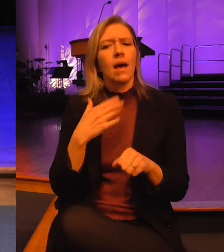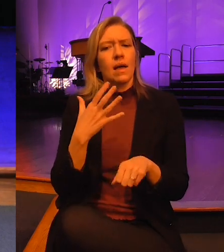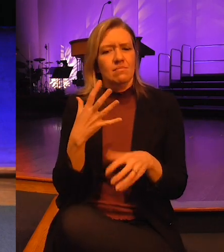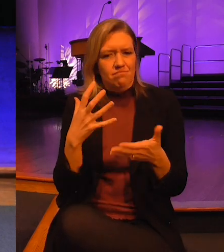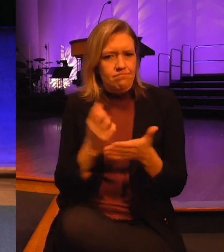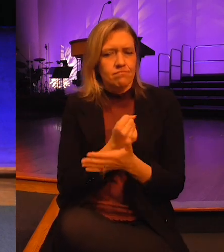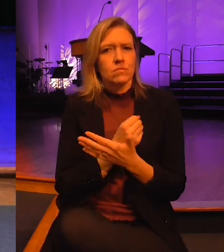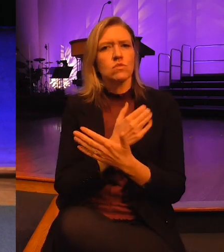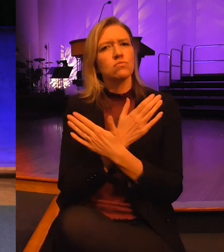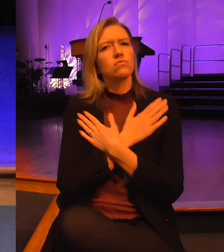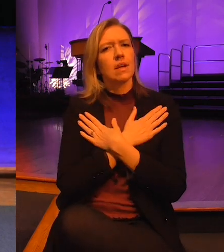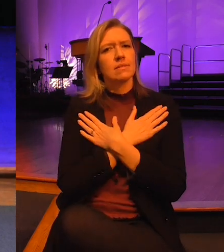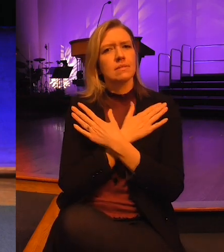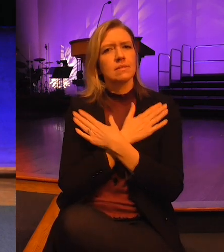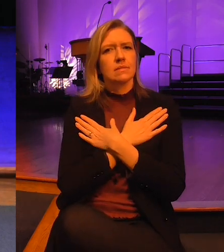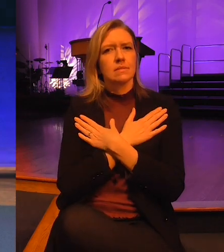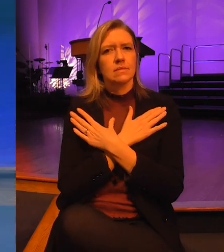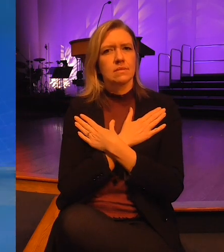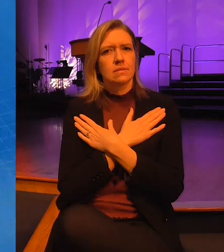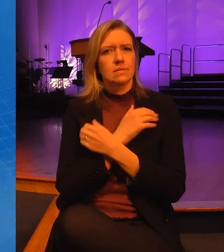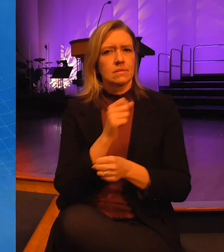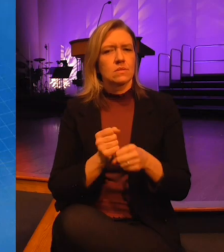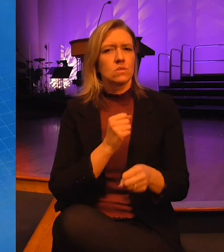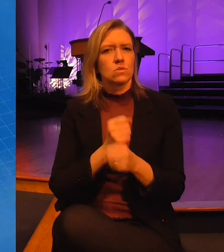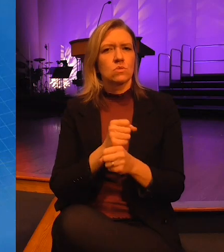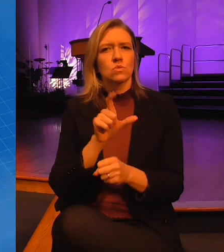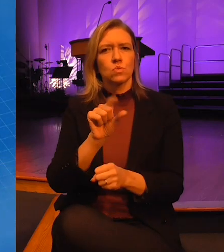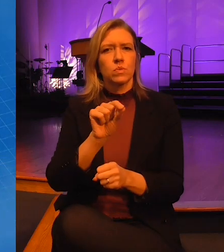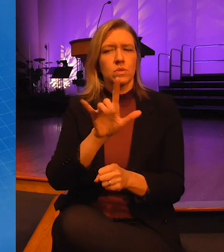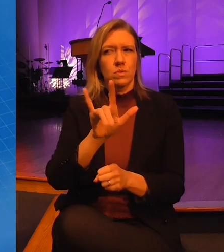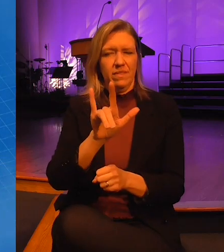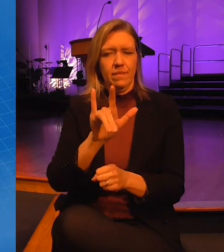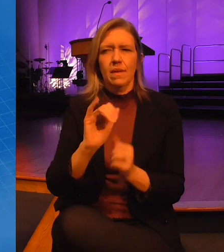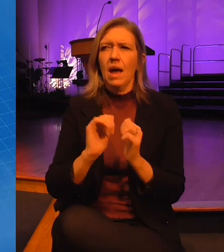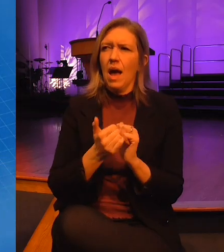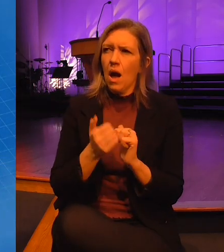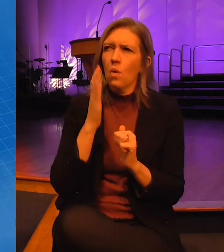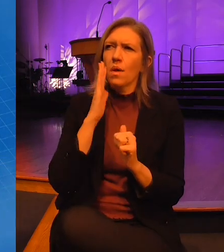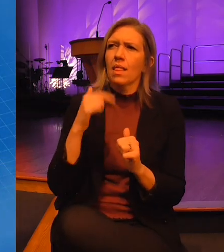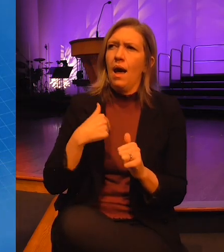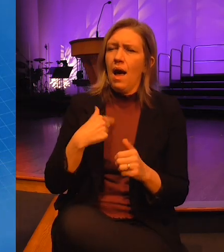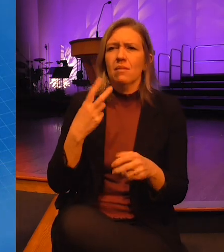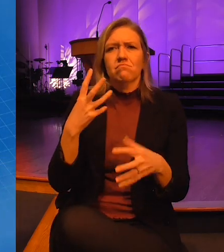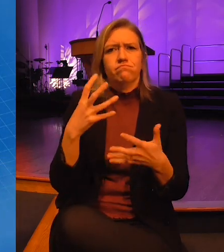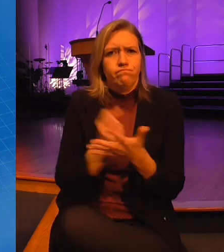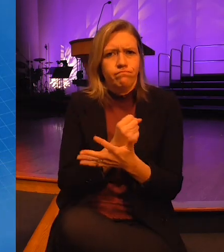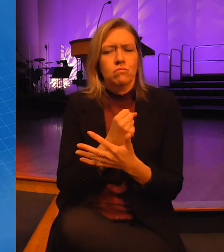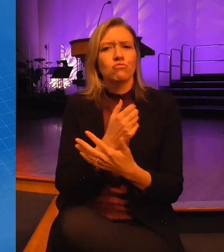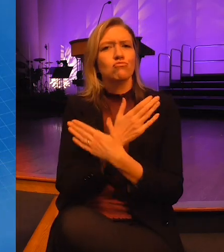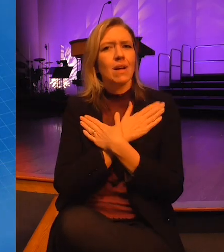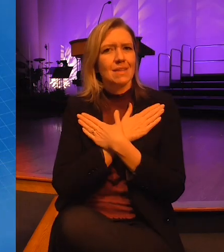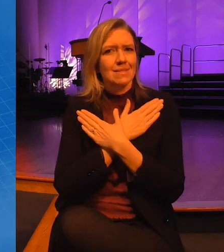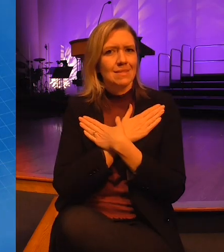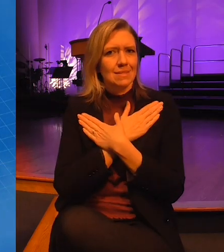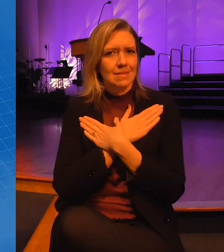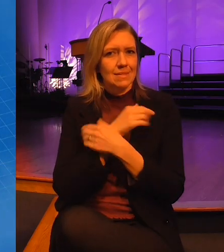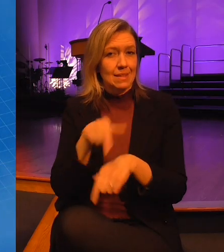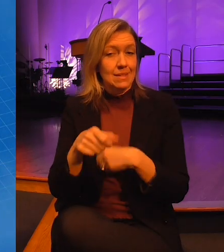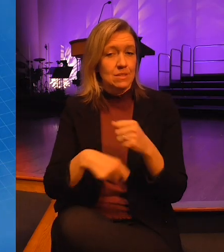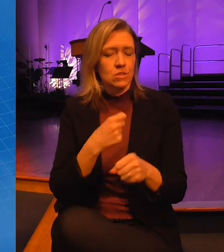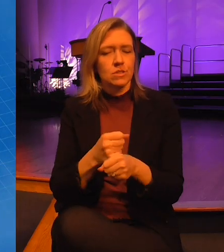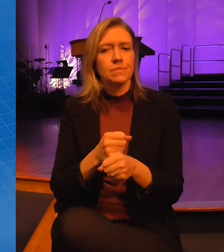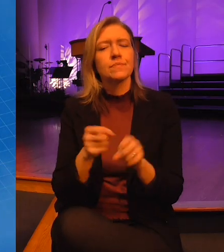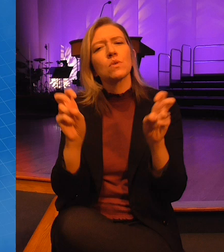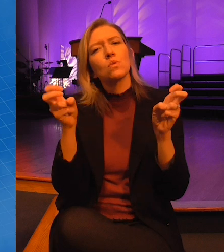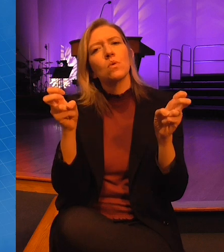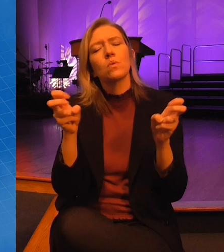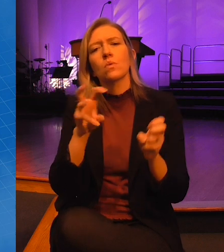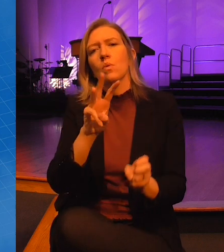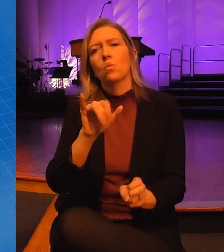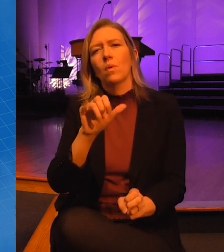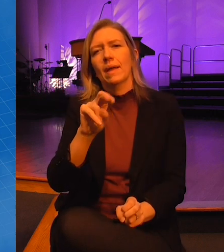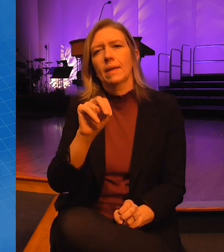aceptaré el descanso en 2025 y algunas palabras guía de Wayne Müller cuando vivimos sin escuchar